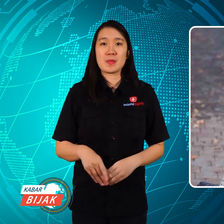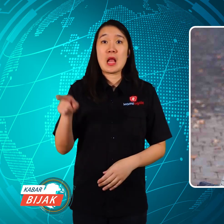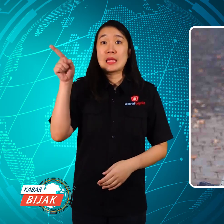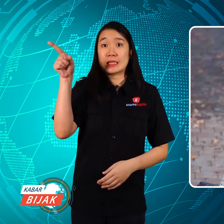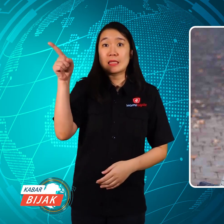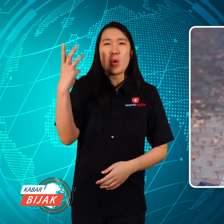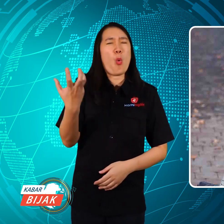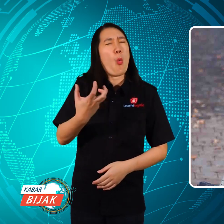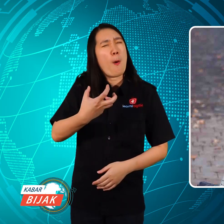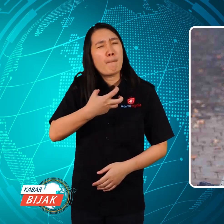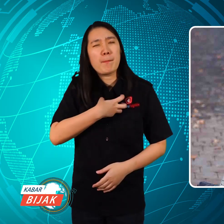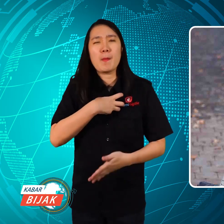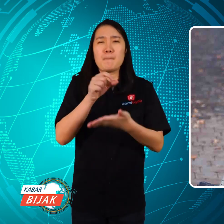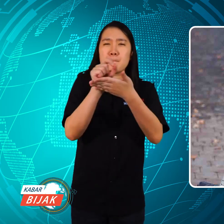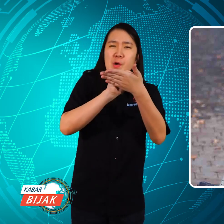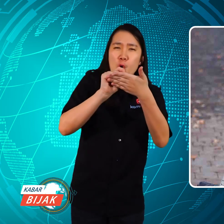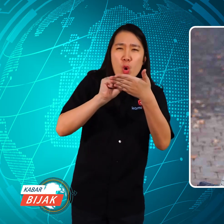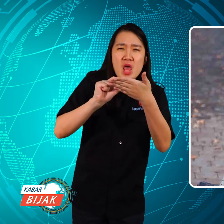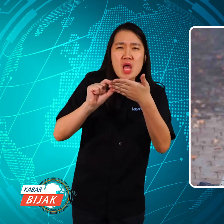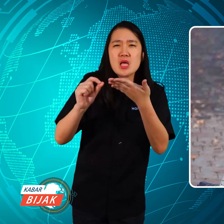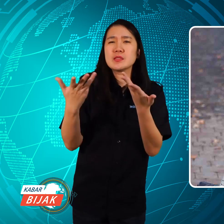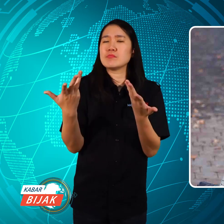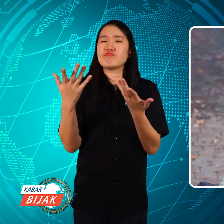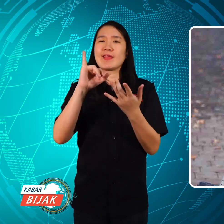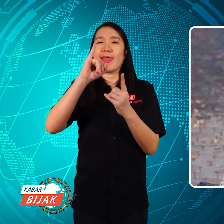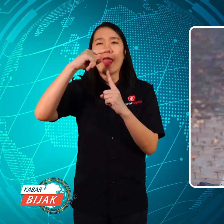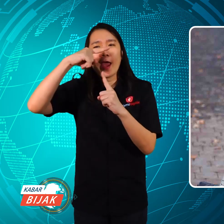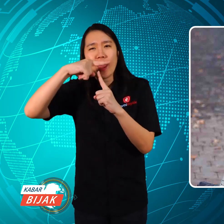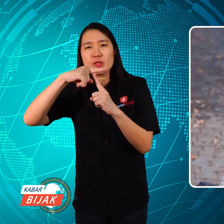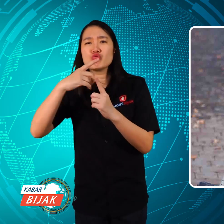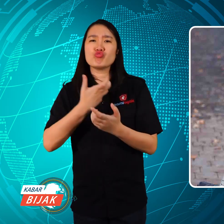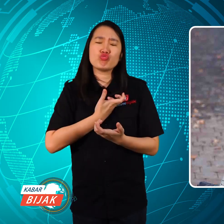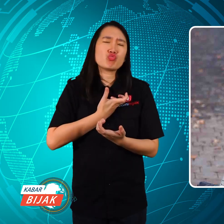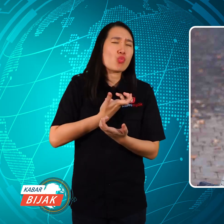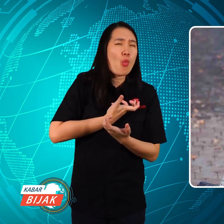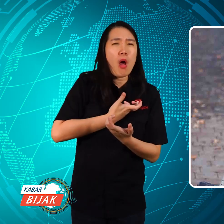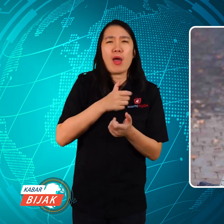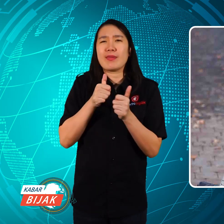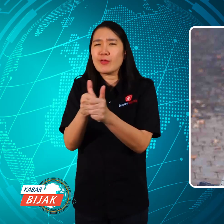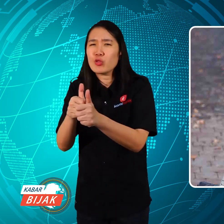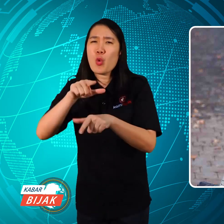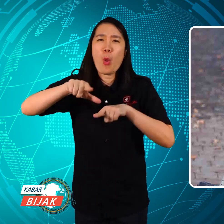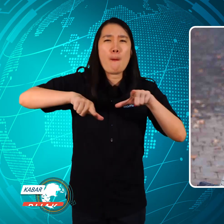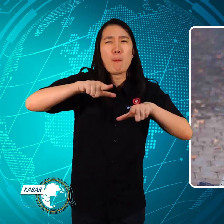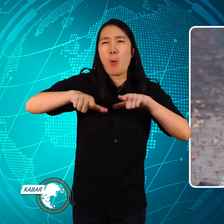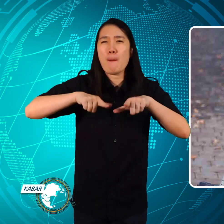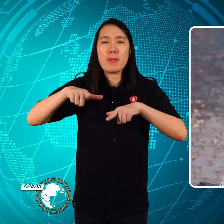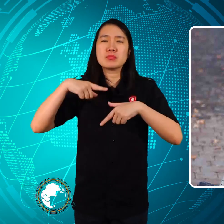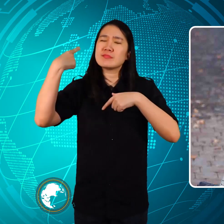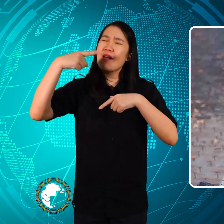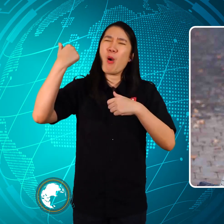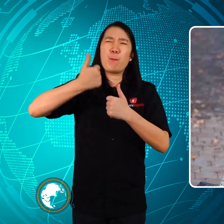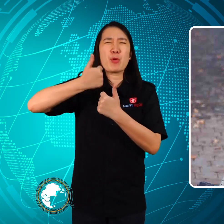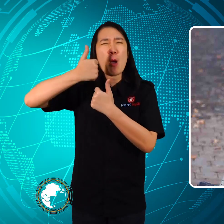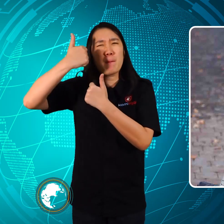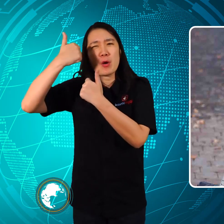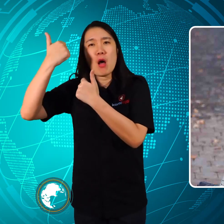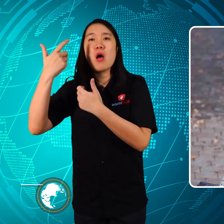Dia hobi menulis dan IT, ia juga kerap mengikuti lomba dan selalu menang.